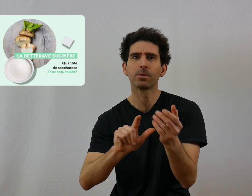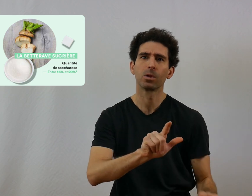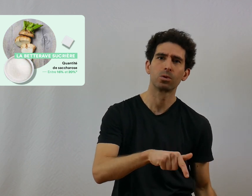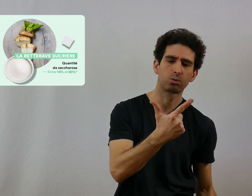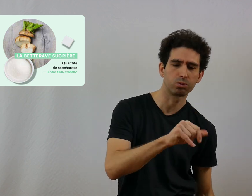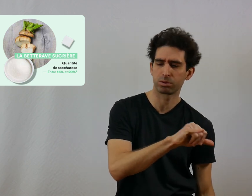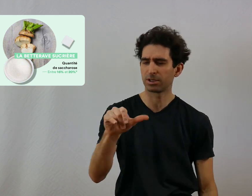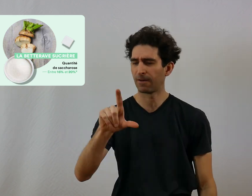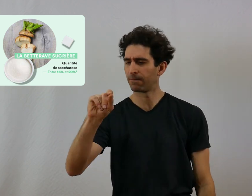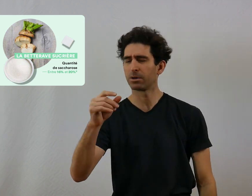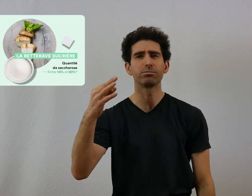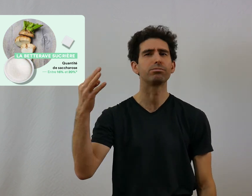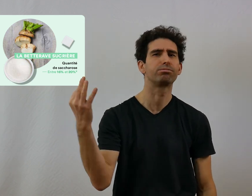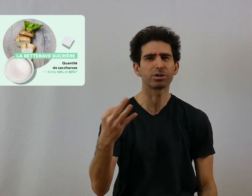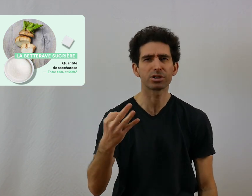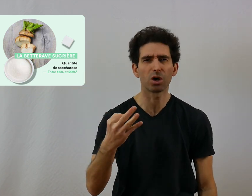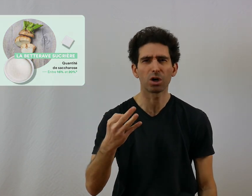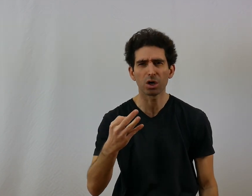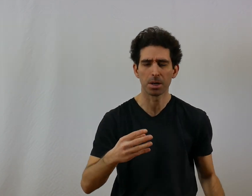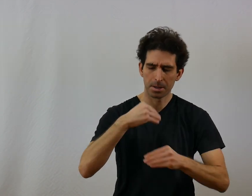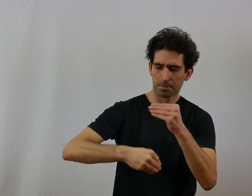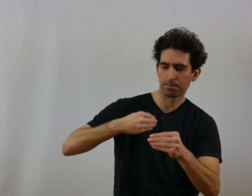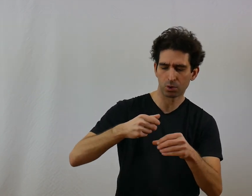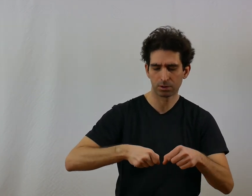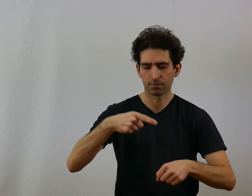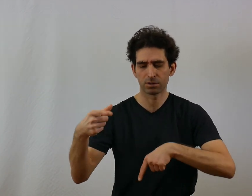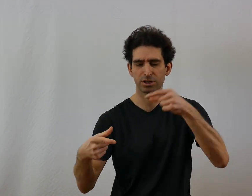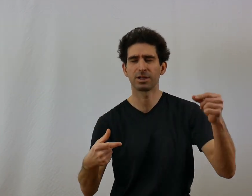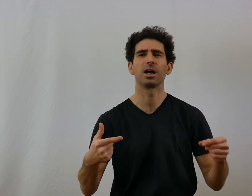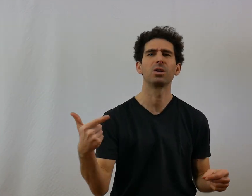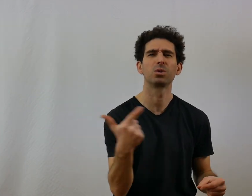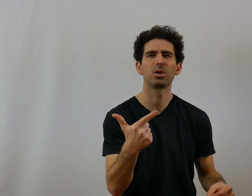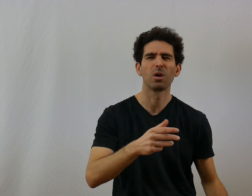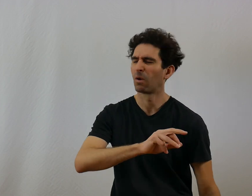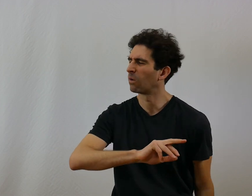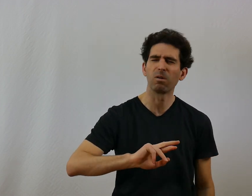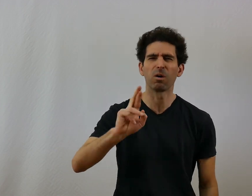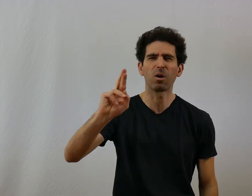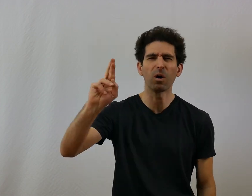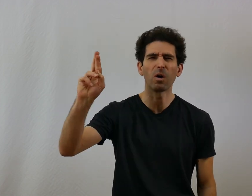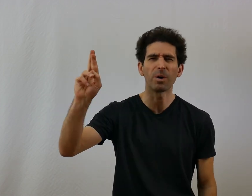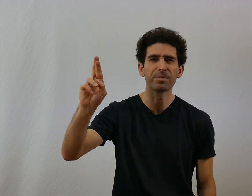entre 12 et 20%. C'est un record dans le monde végétal.